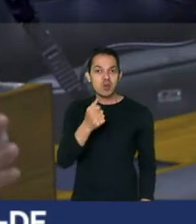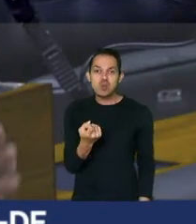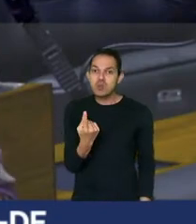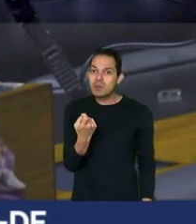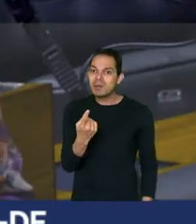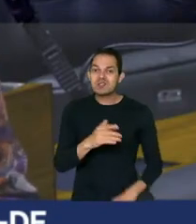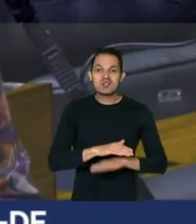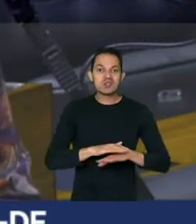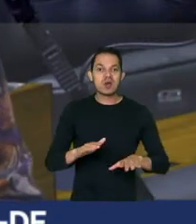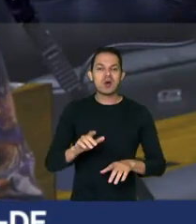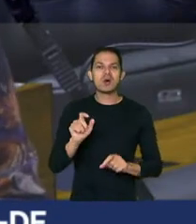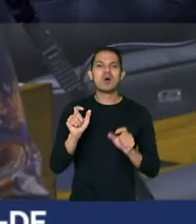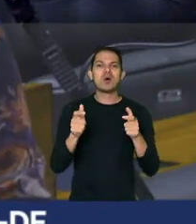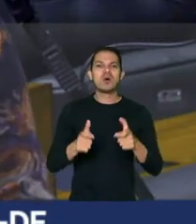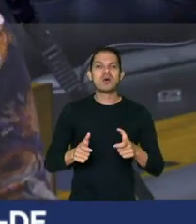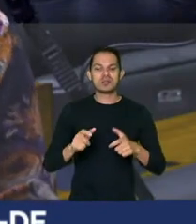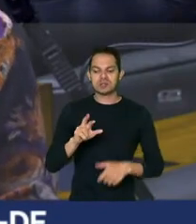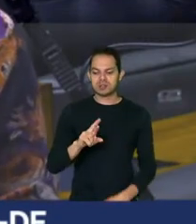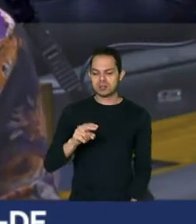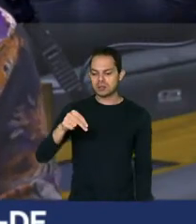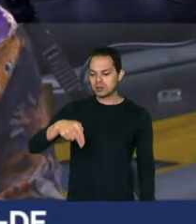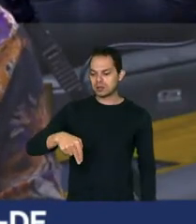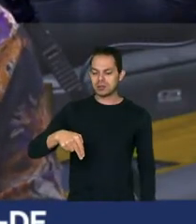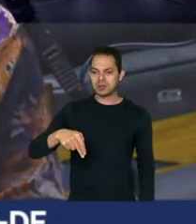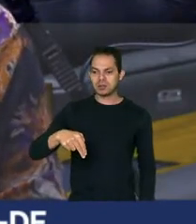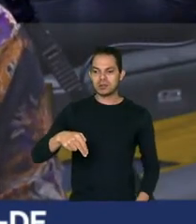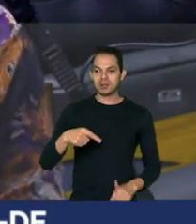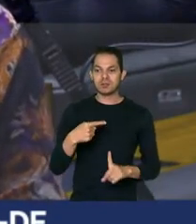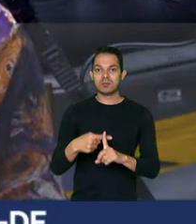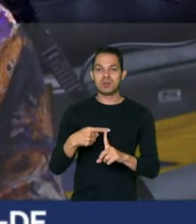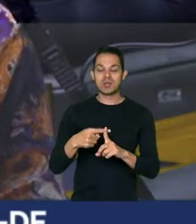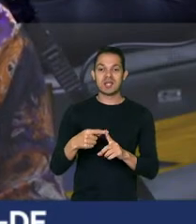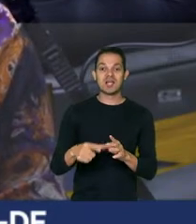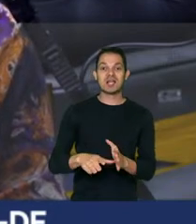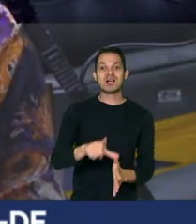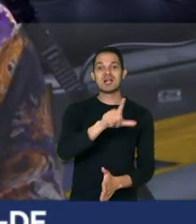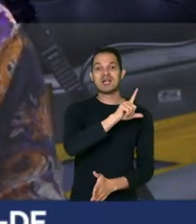AQUI QUE NÓS TEMOS UMA ÚNICA GOVERNADORA MULHER NO RIO GRANDE DO NORTE. POR QUE FALO DO RIO GRANDE DO NORTE? PORQUE ANTES DISSO O RIO GRANDE DO